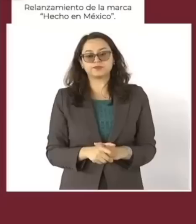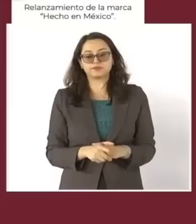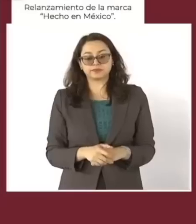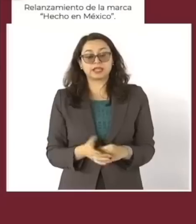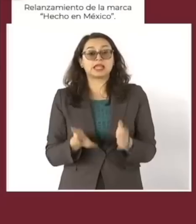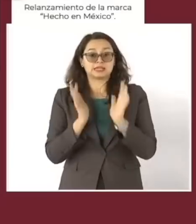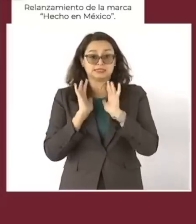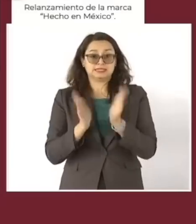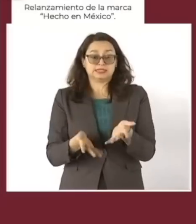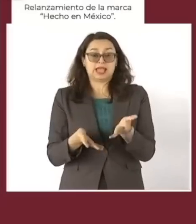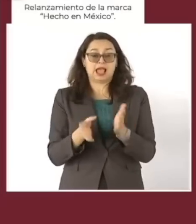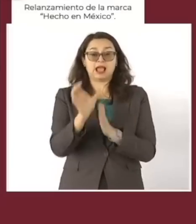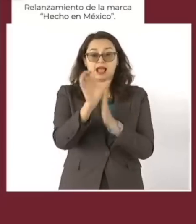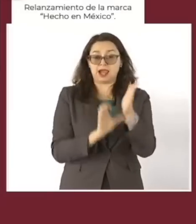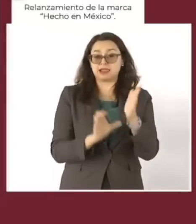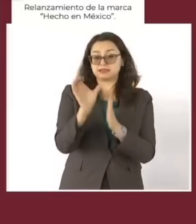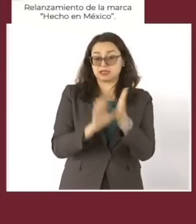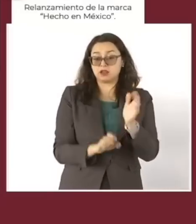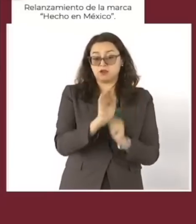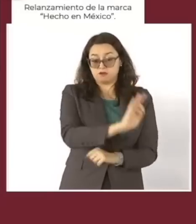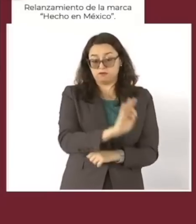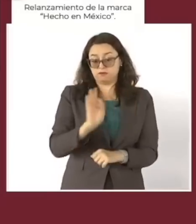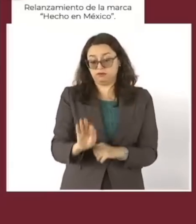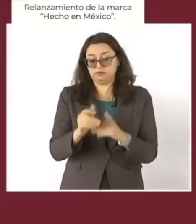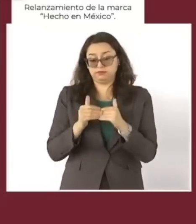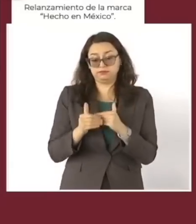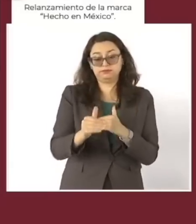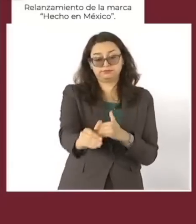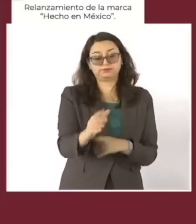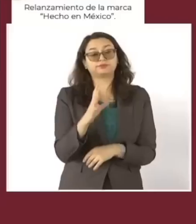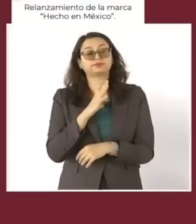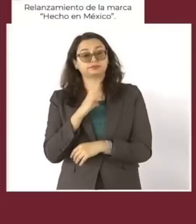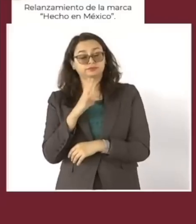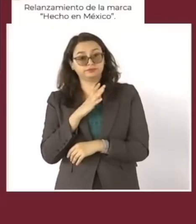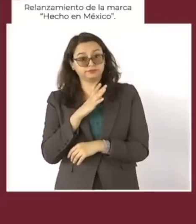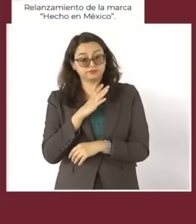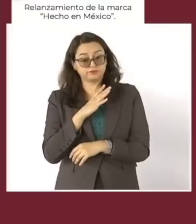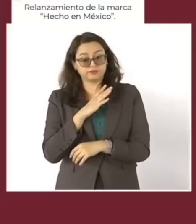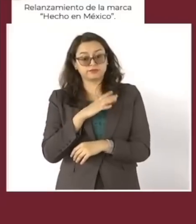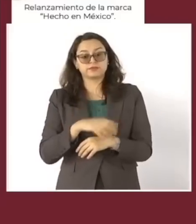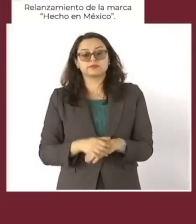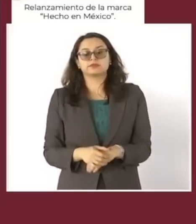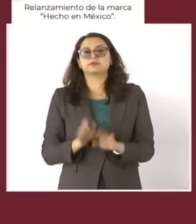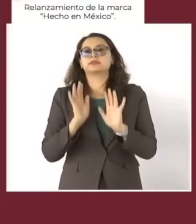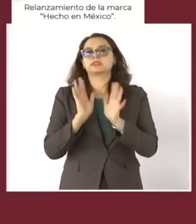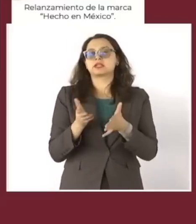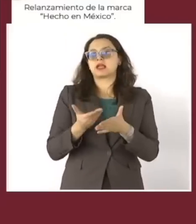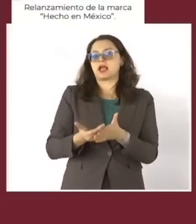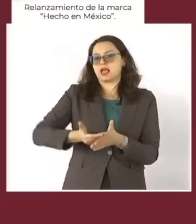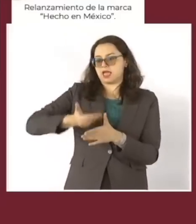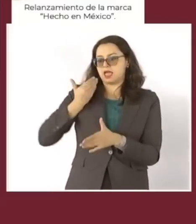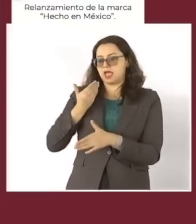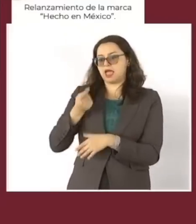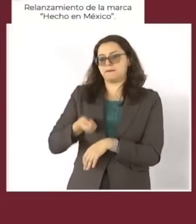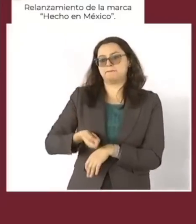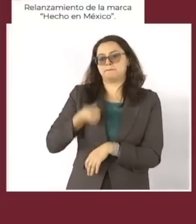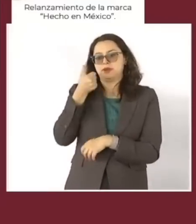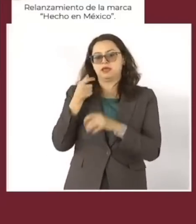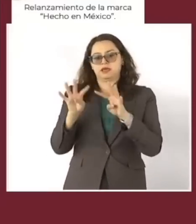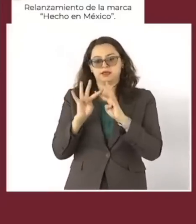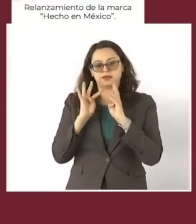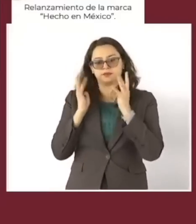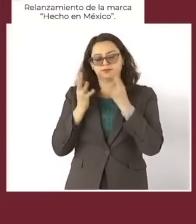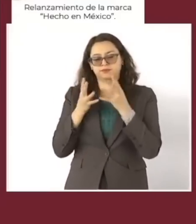próximos meses Eh ya tuvimos la primera sesión del Consejo asesor de desarrollo económico y regional